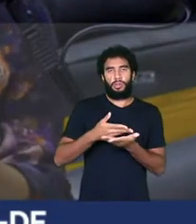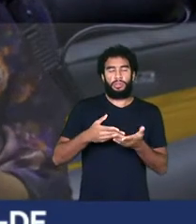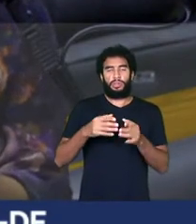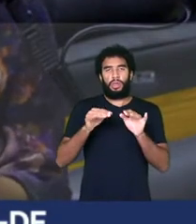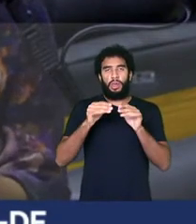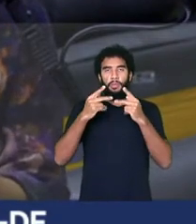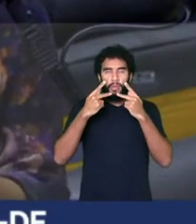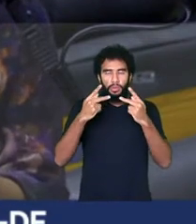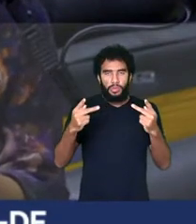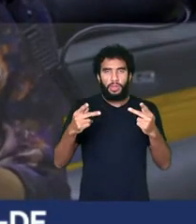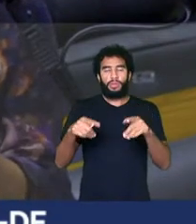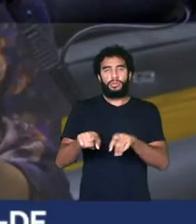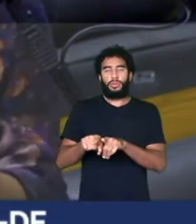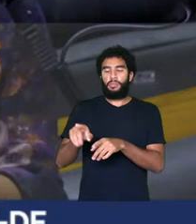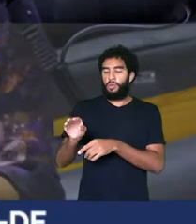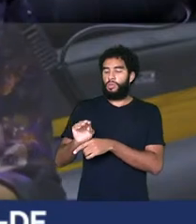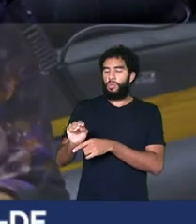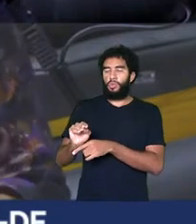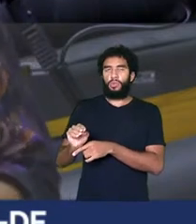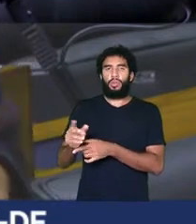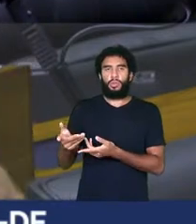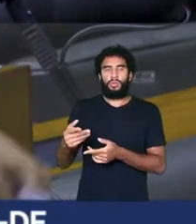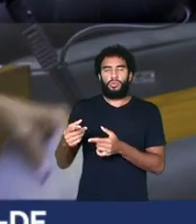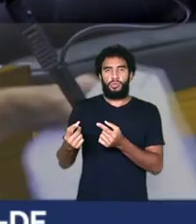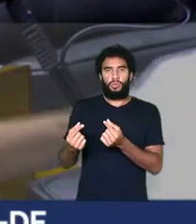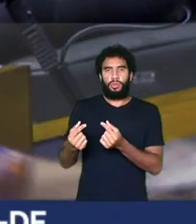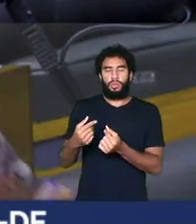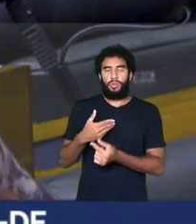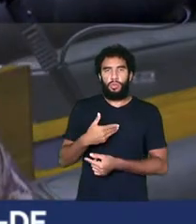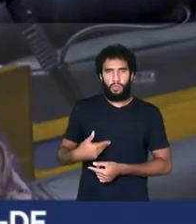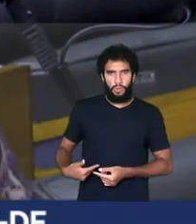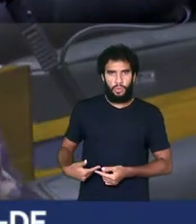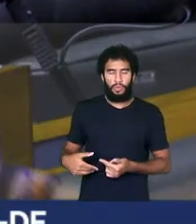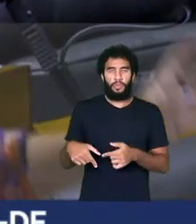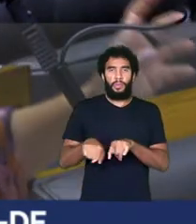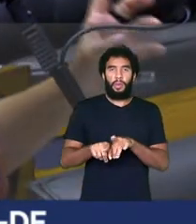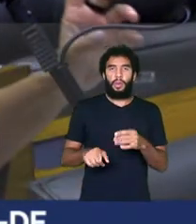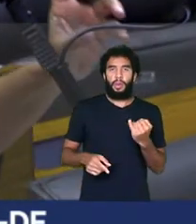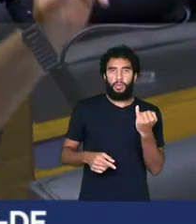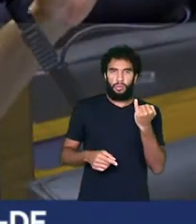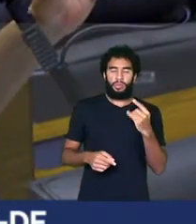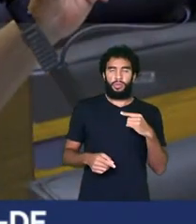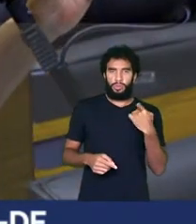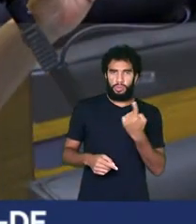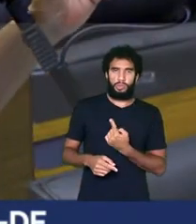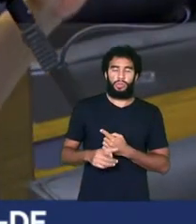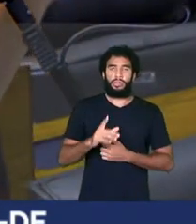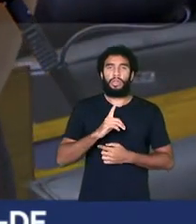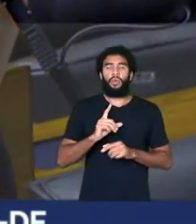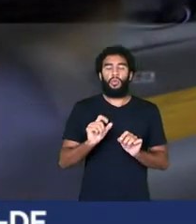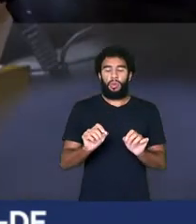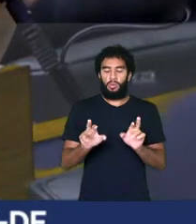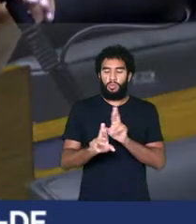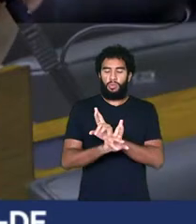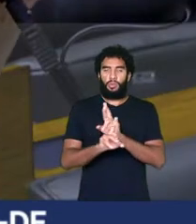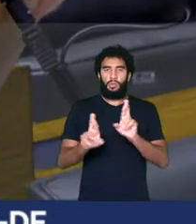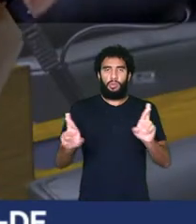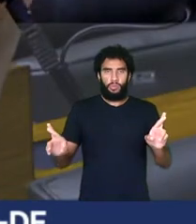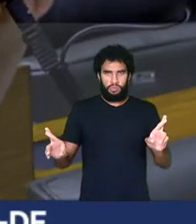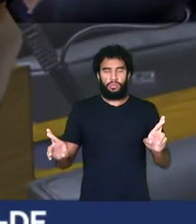UMA DEMOCRACIA, A PUBLICIDADE E O SISTEMA CUIDAR DO ERÁRIO PÚBLICO. E PARA ALÉM DISSO É IMPORTANTE QUE NÓS TENHAMOS TAMBÉM UMA RELAÇÃO